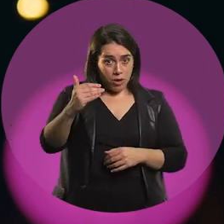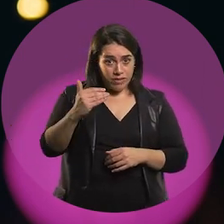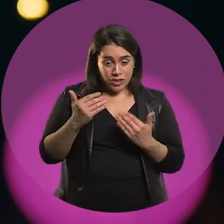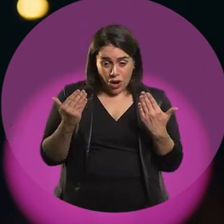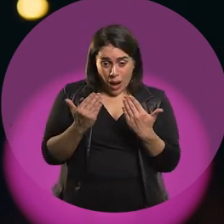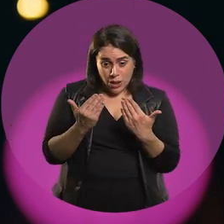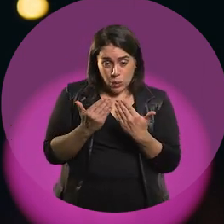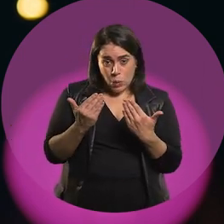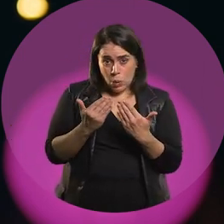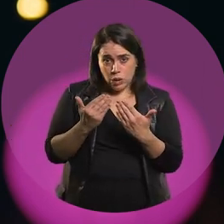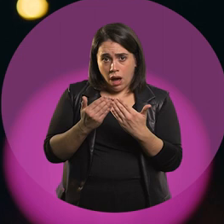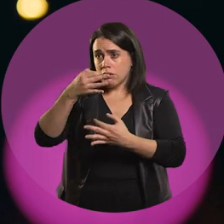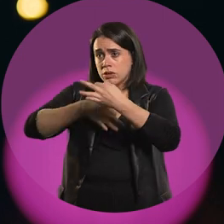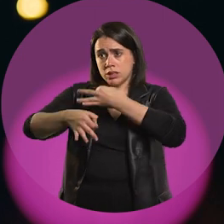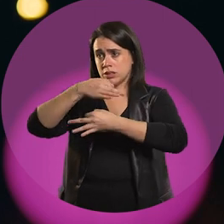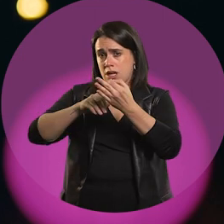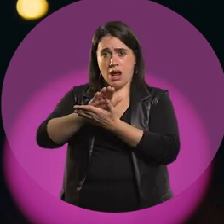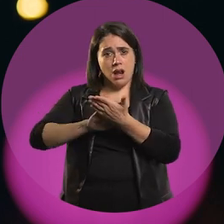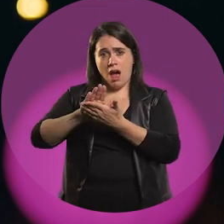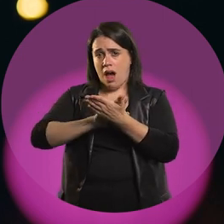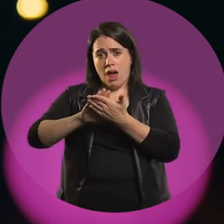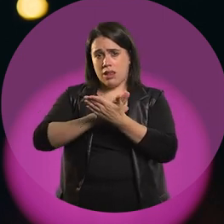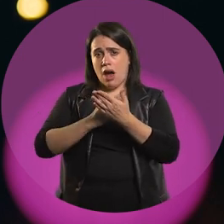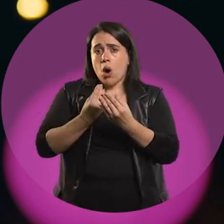no te preparan para trabajar con personas en general.